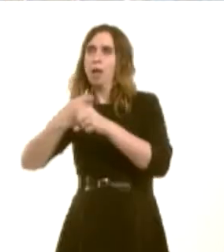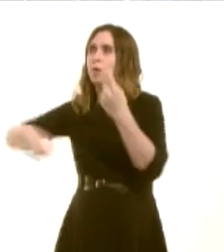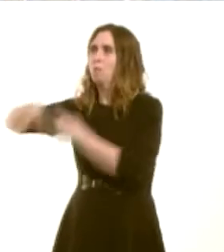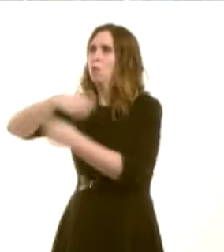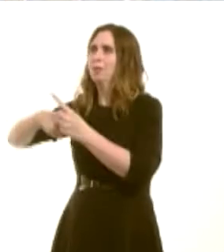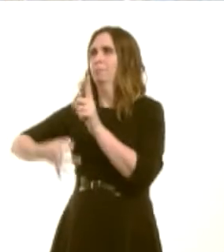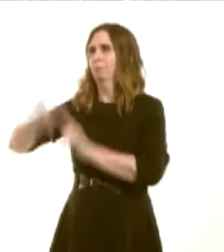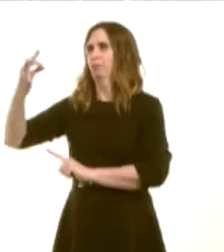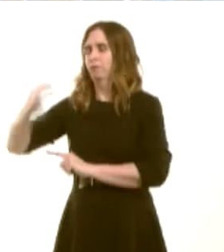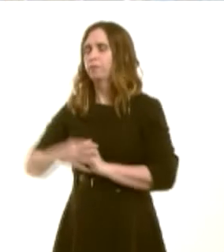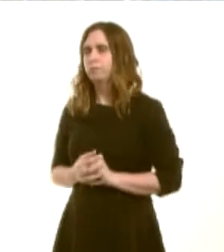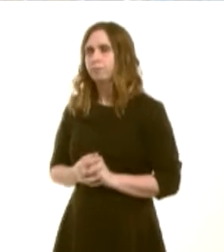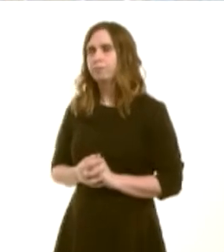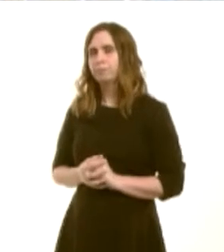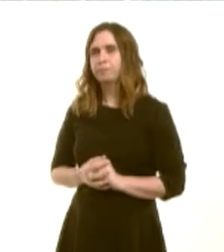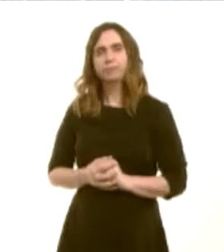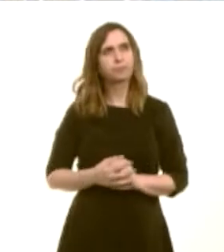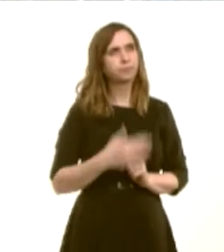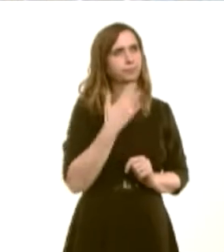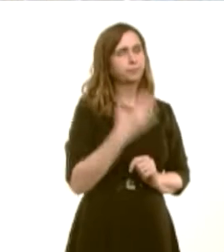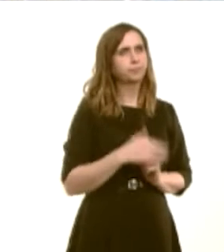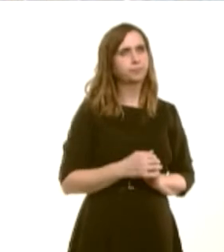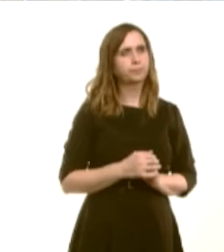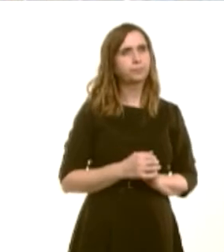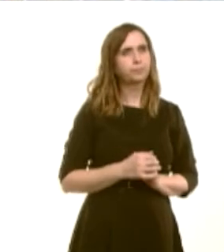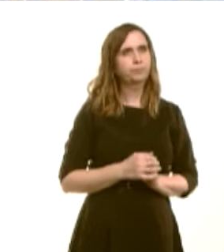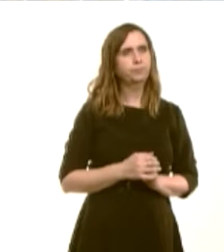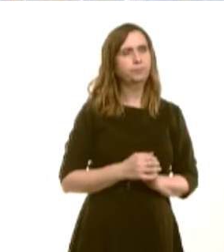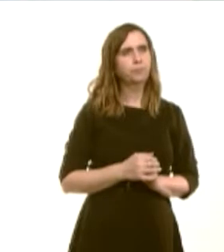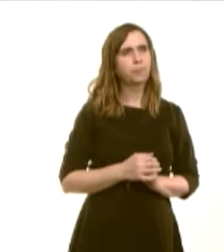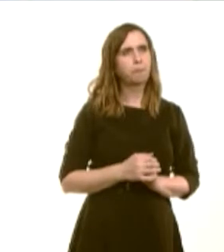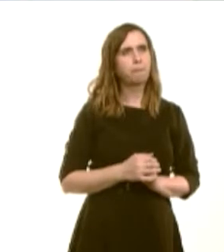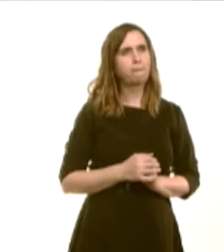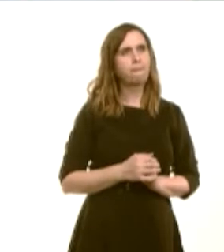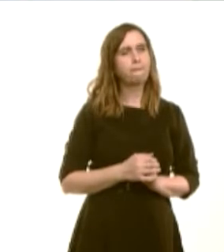Paul Davies: Prif Weinidog, fel rydych chiín ymwybodol, mae Coleg Sir Benfro yn darparu